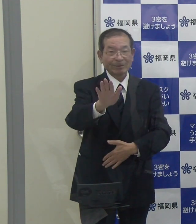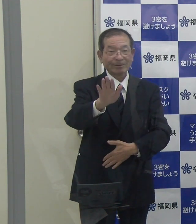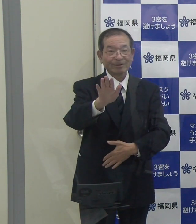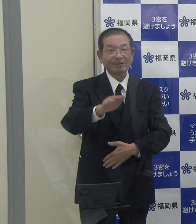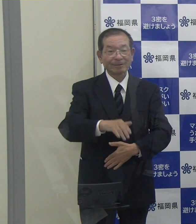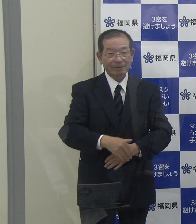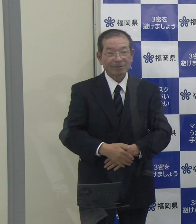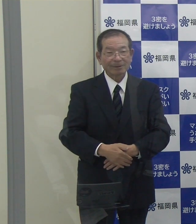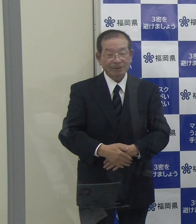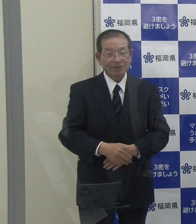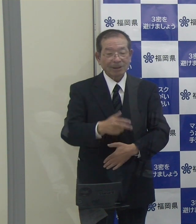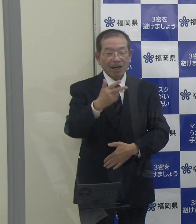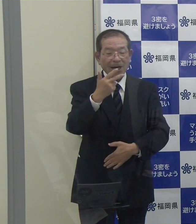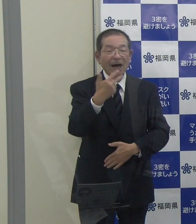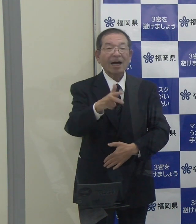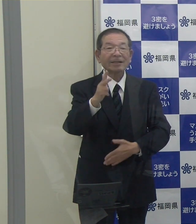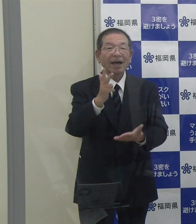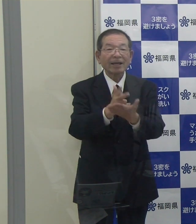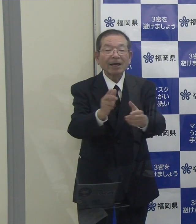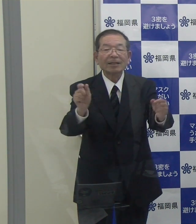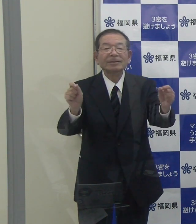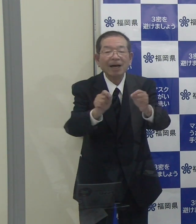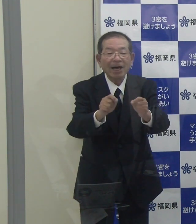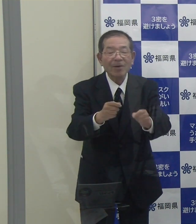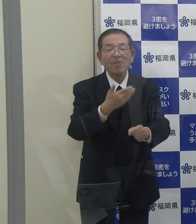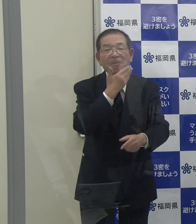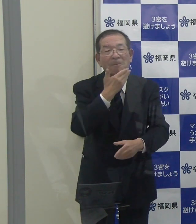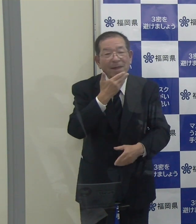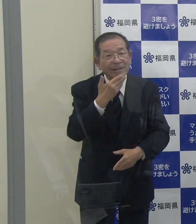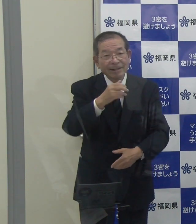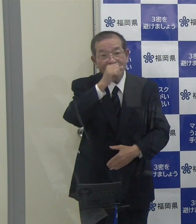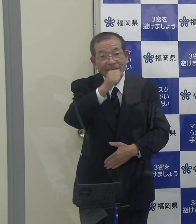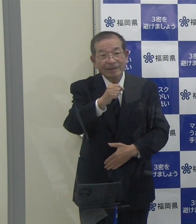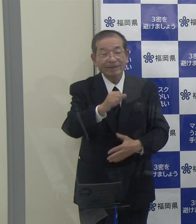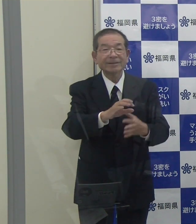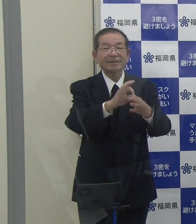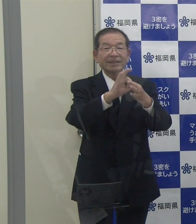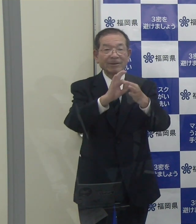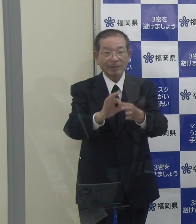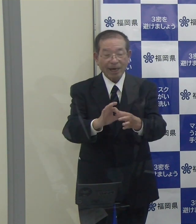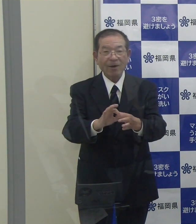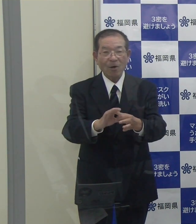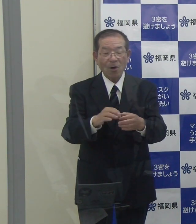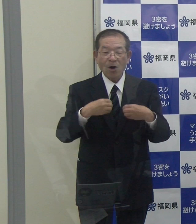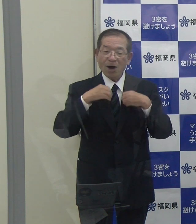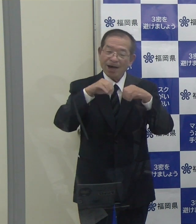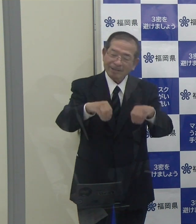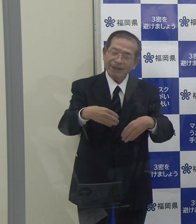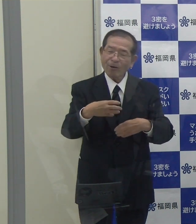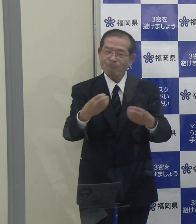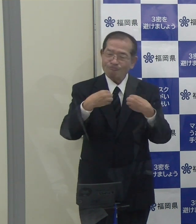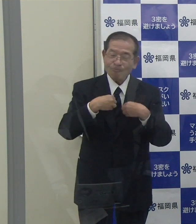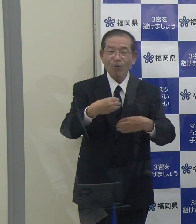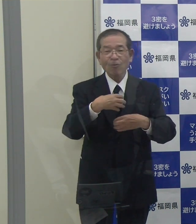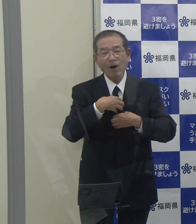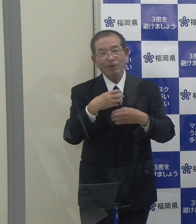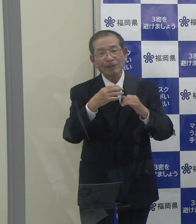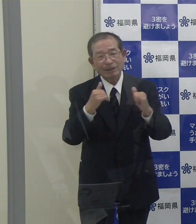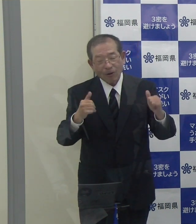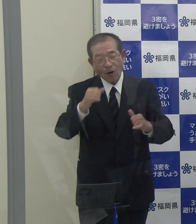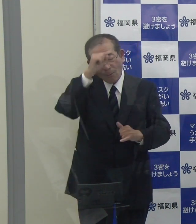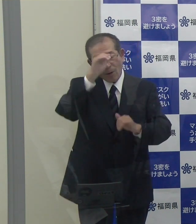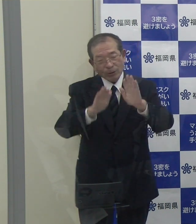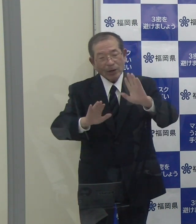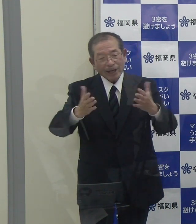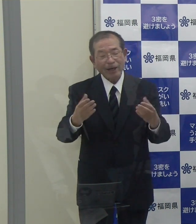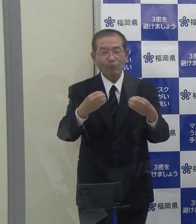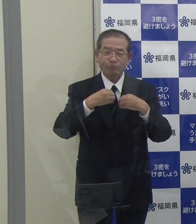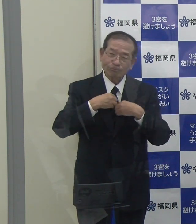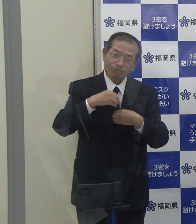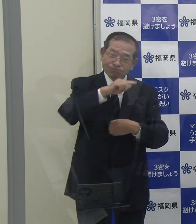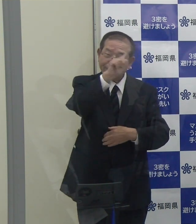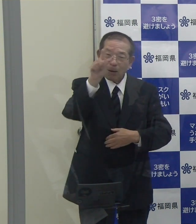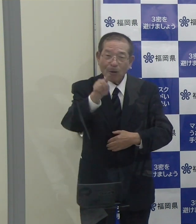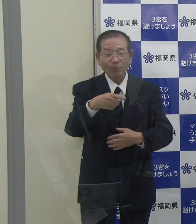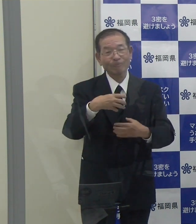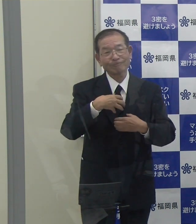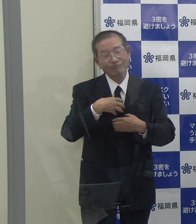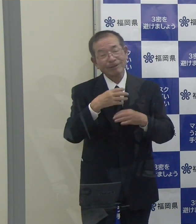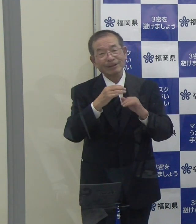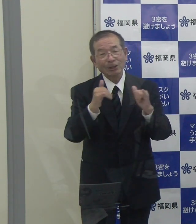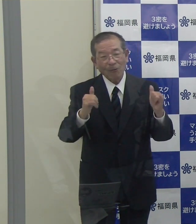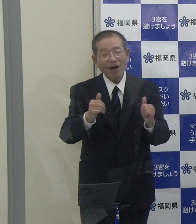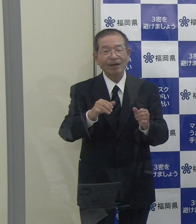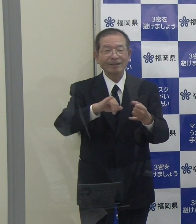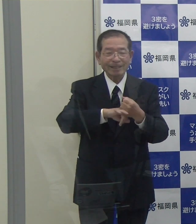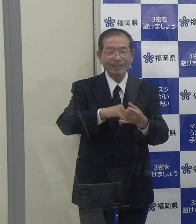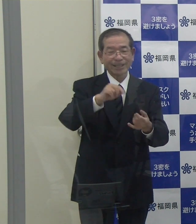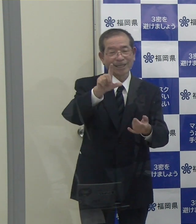博多駅から近く便利ですので、無症状だが感染の不安を感じる方は、ぜひご利用ください。